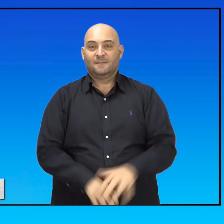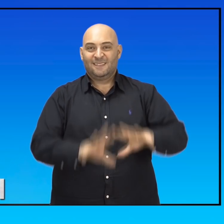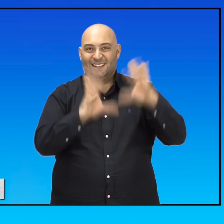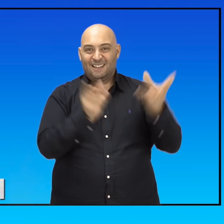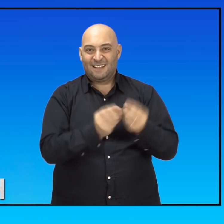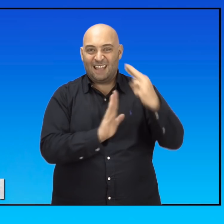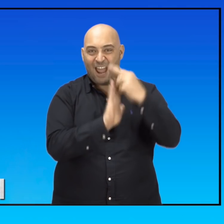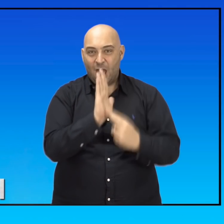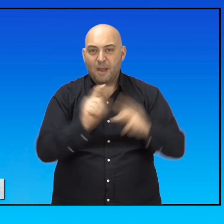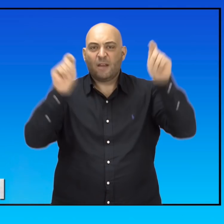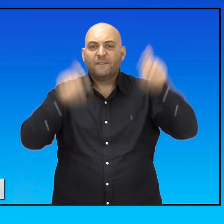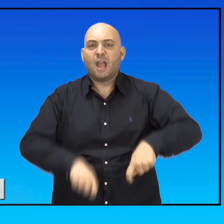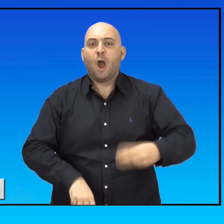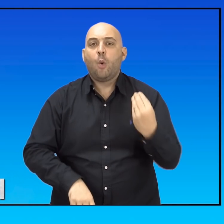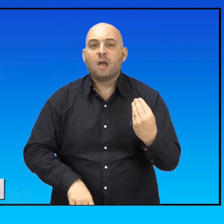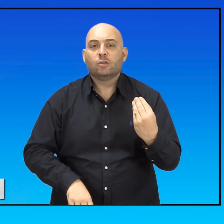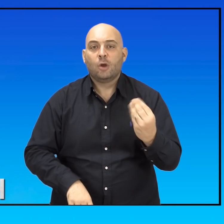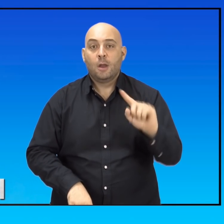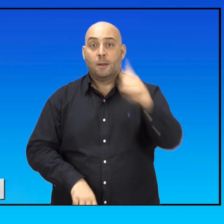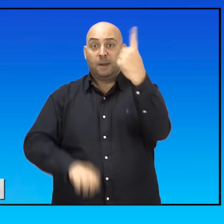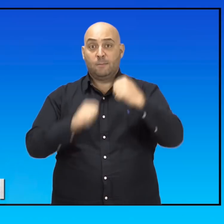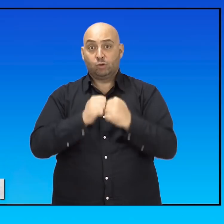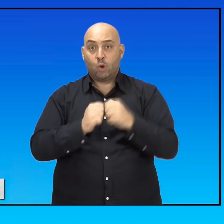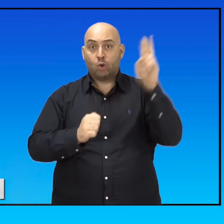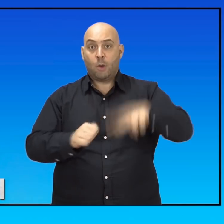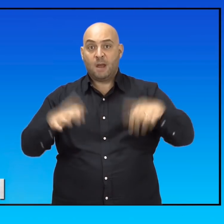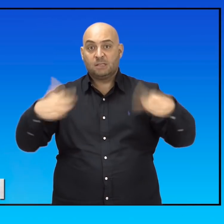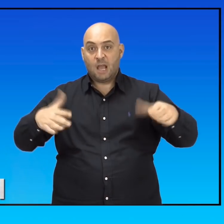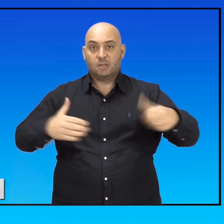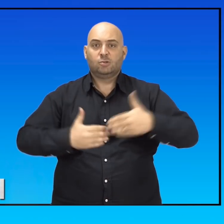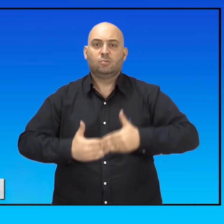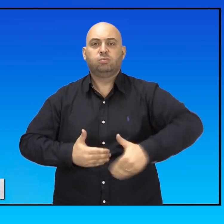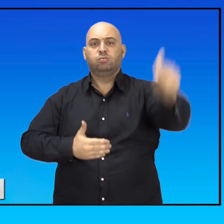I Regolamenti nuovi partono dal 1 Giugno 2016 in poi.